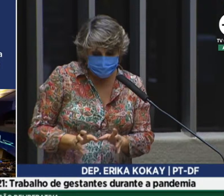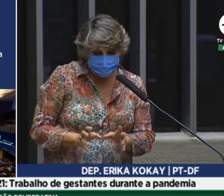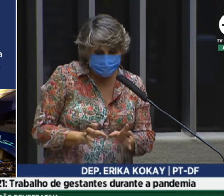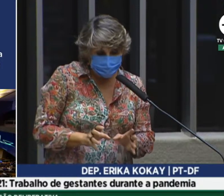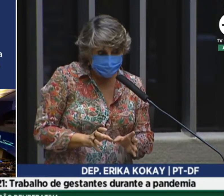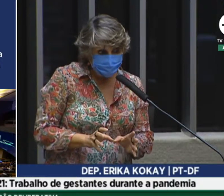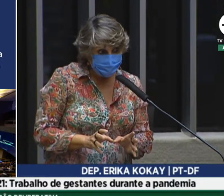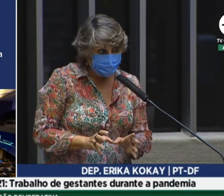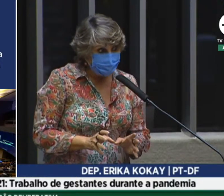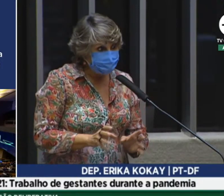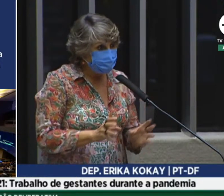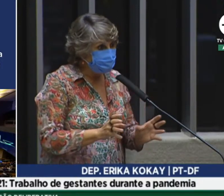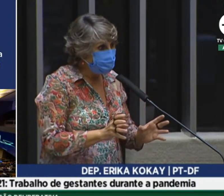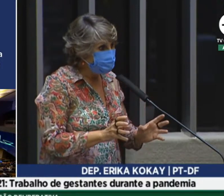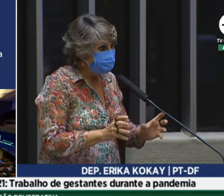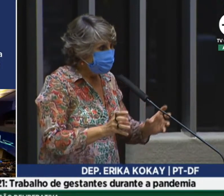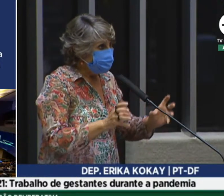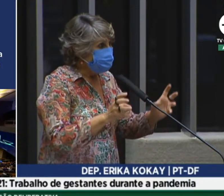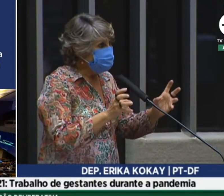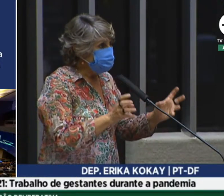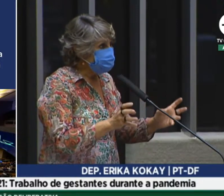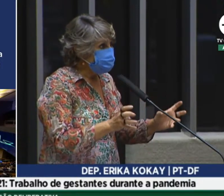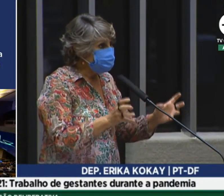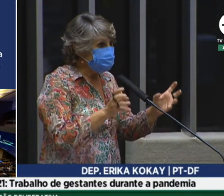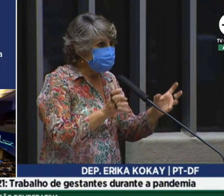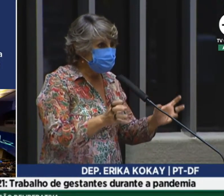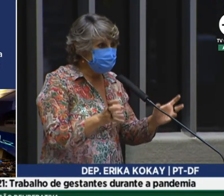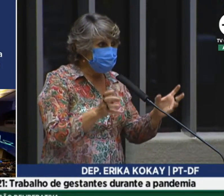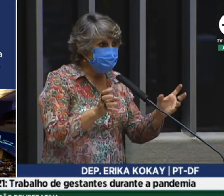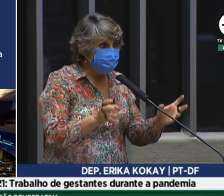REMOTO, SE PRESERVANDO, AQUI NÓS ESTAMOS BUSCANDO ASSEGURAR CONDIÇÕES QUE SEJAM CONDIÇÕES MAIS SEGURAS